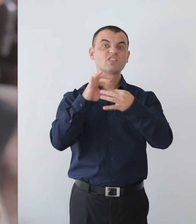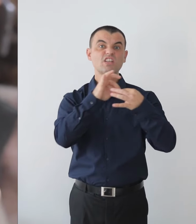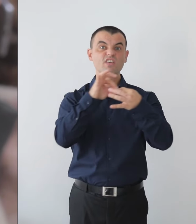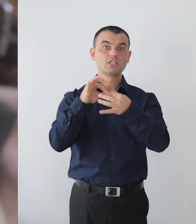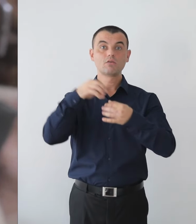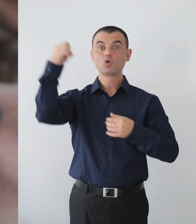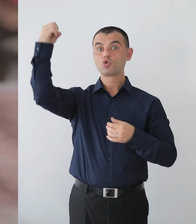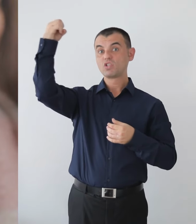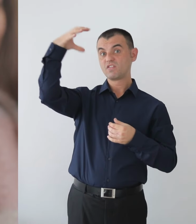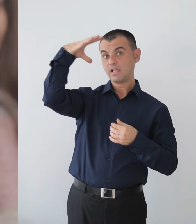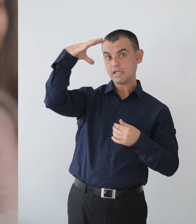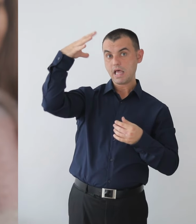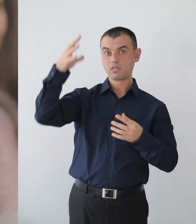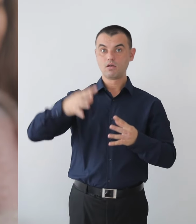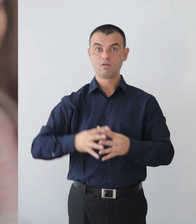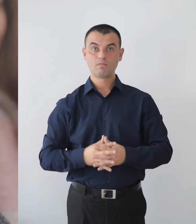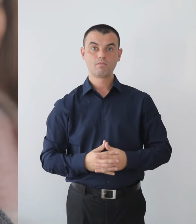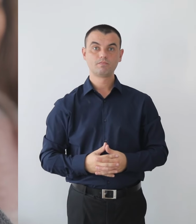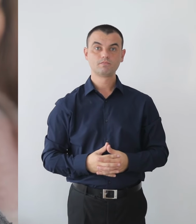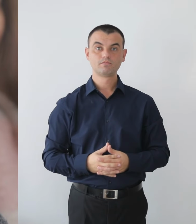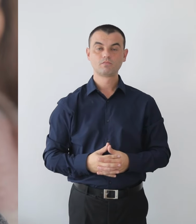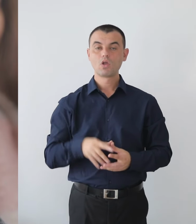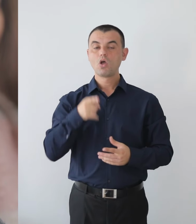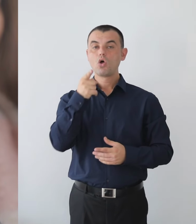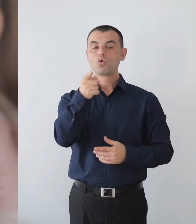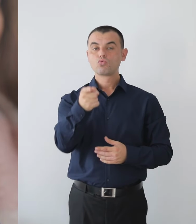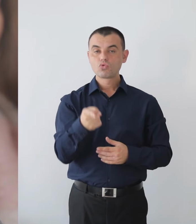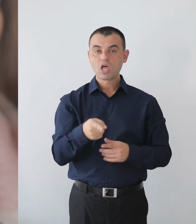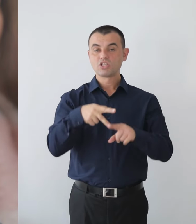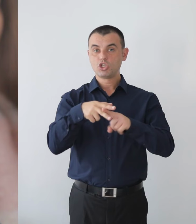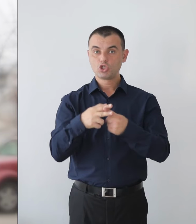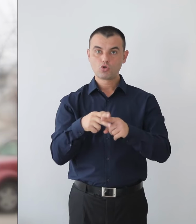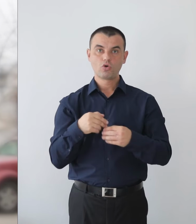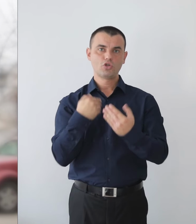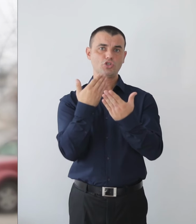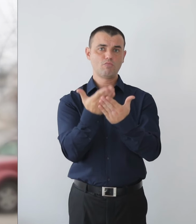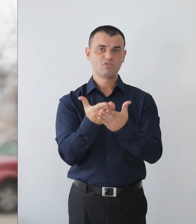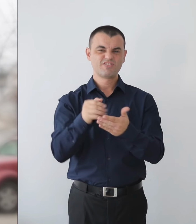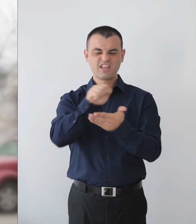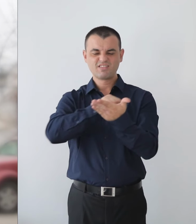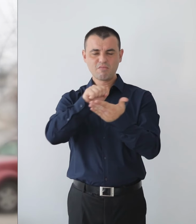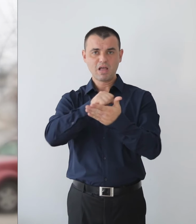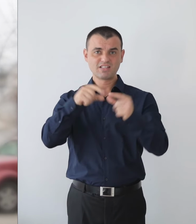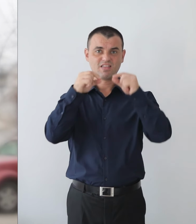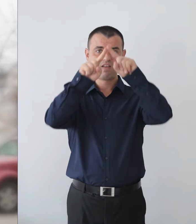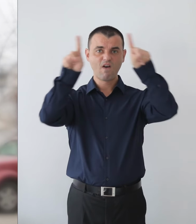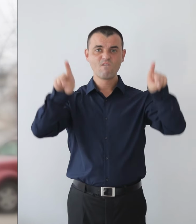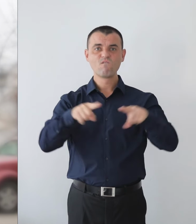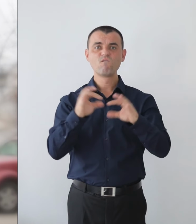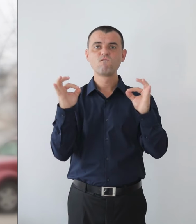която ви дава правилна яркост на кадъра, според измерването на камерата.